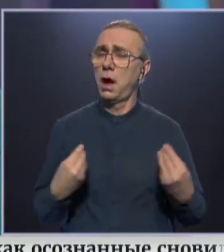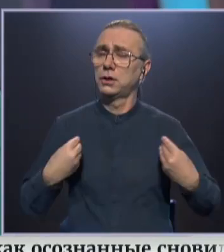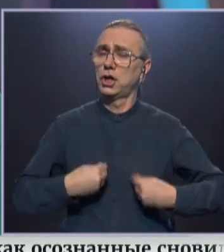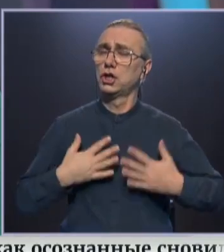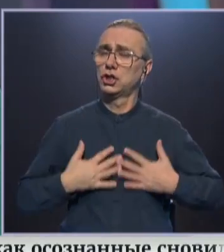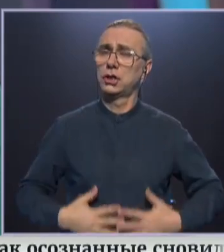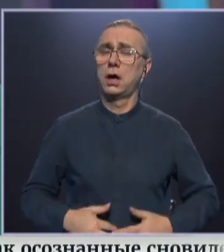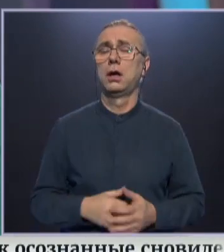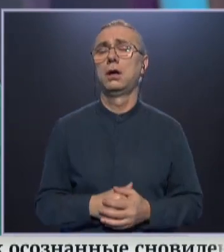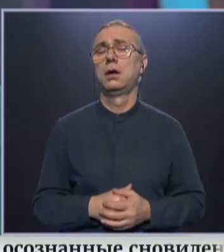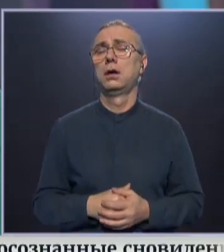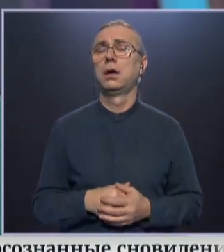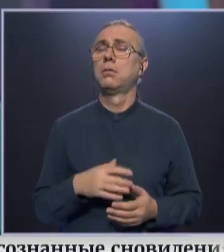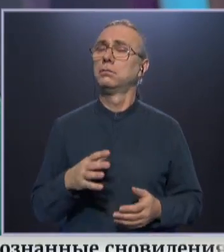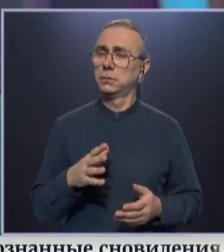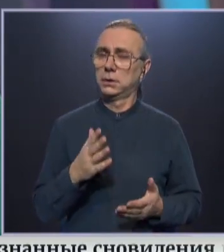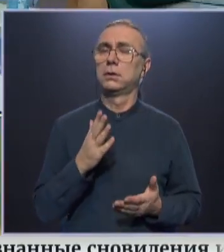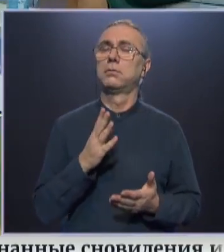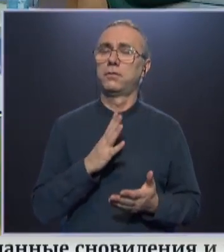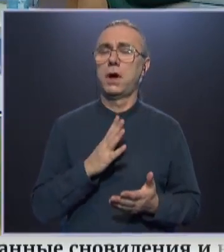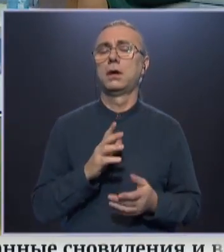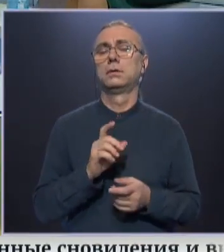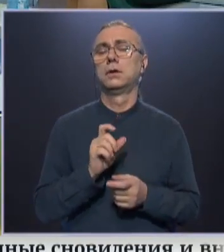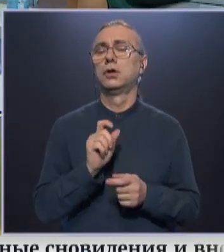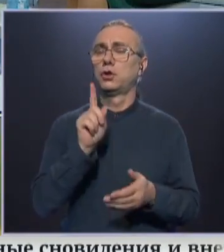проповедь какой-то ученый Я знаю некоторых очень